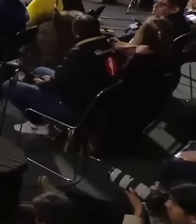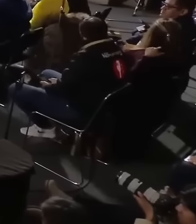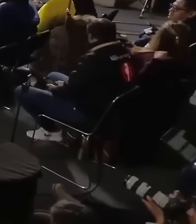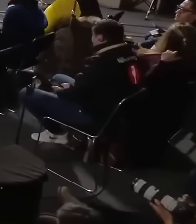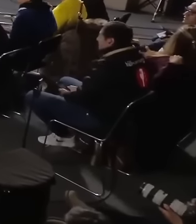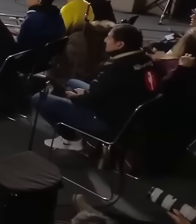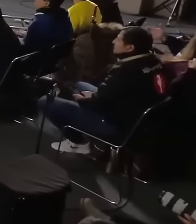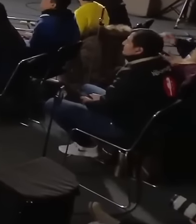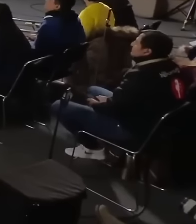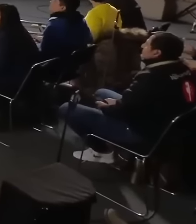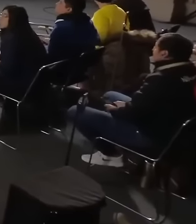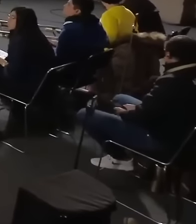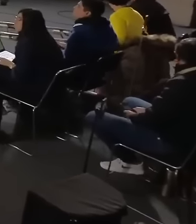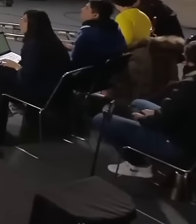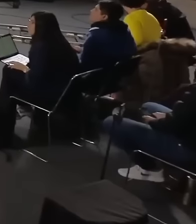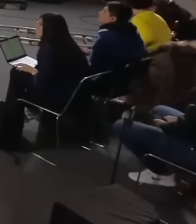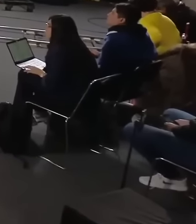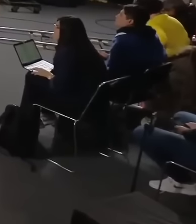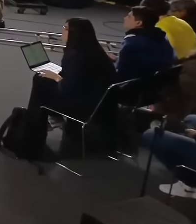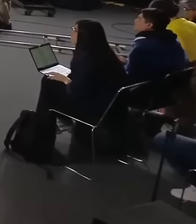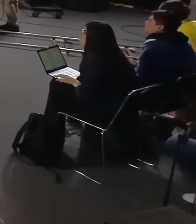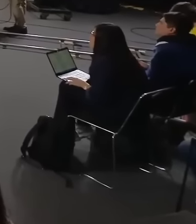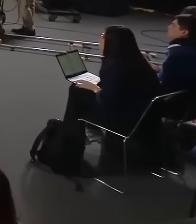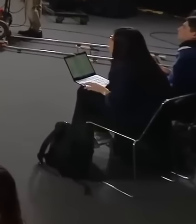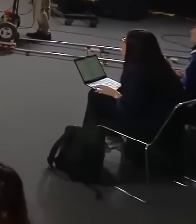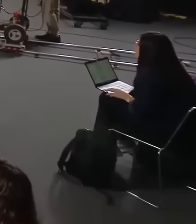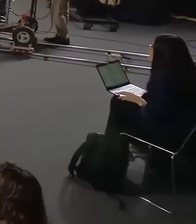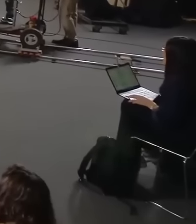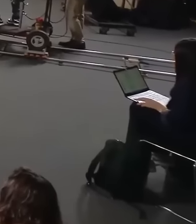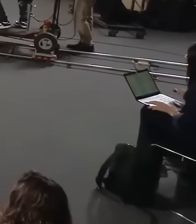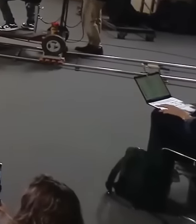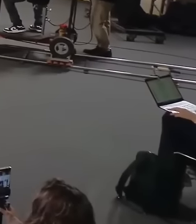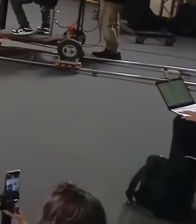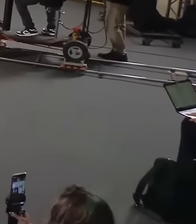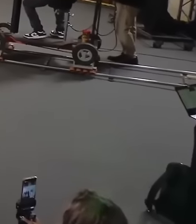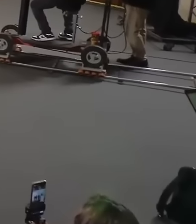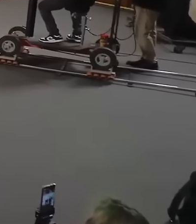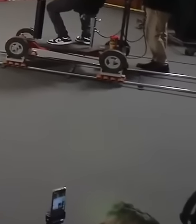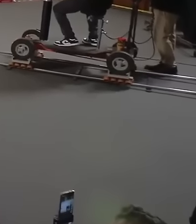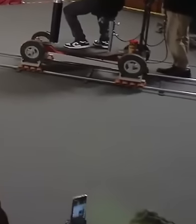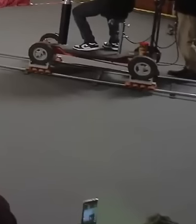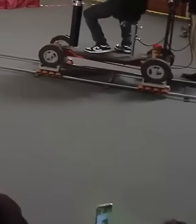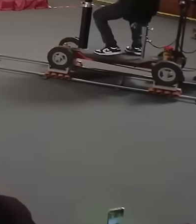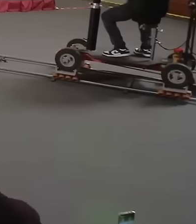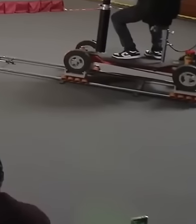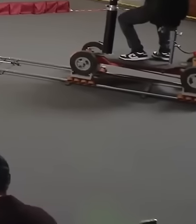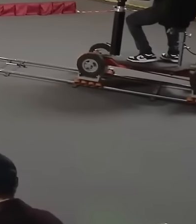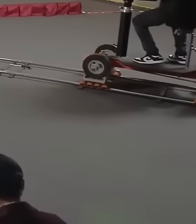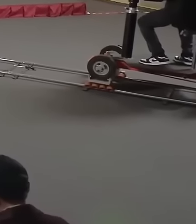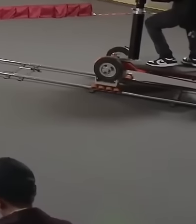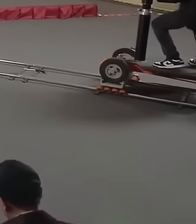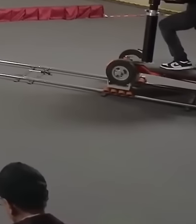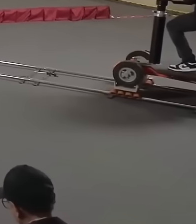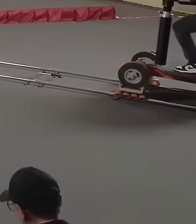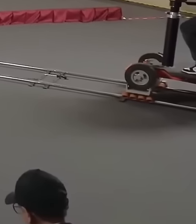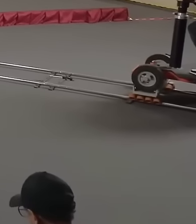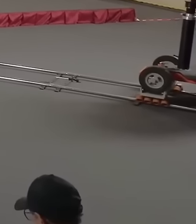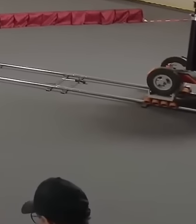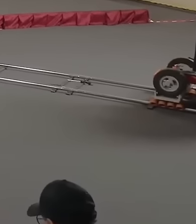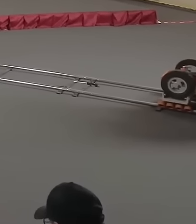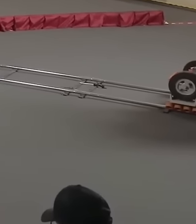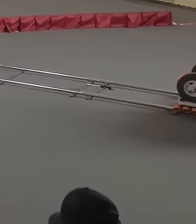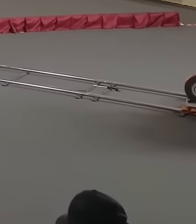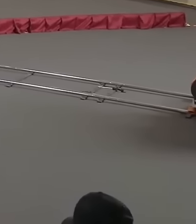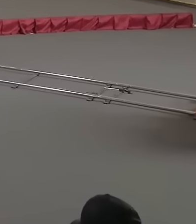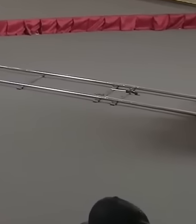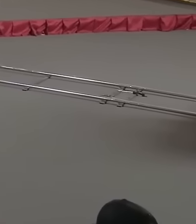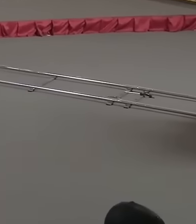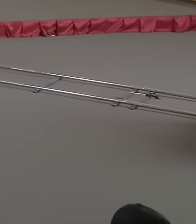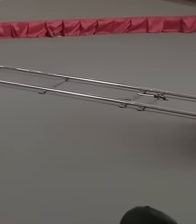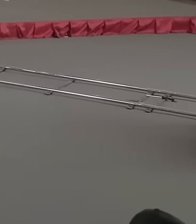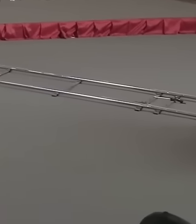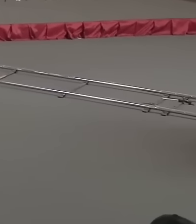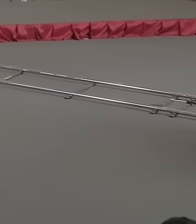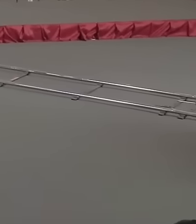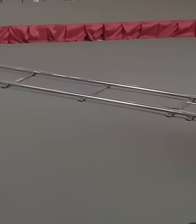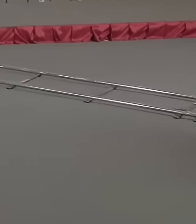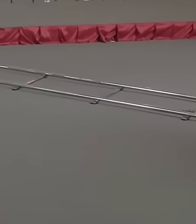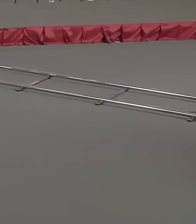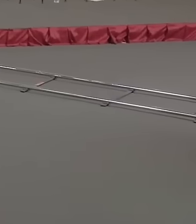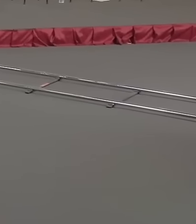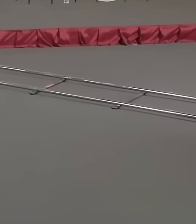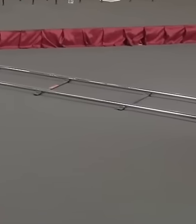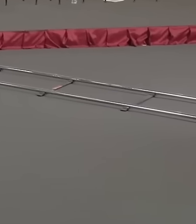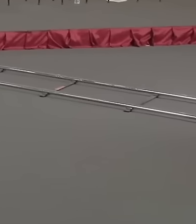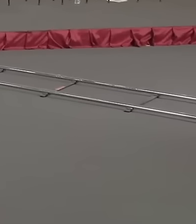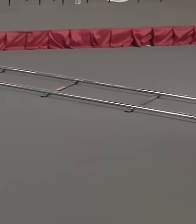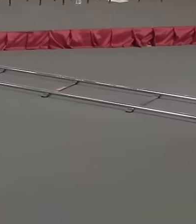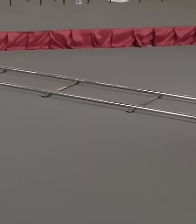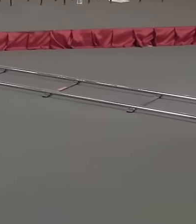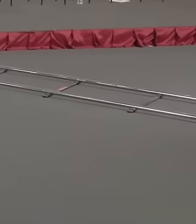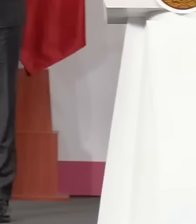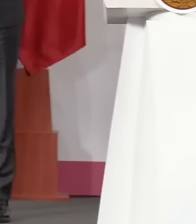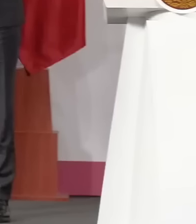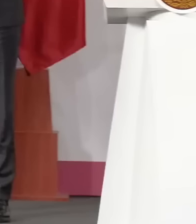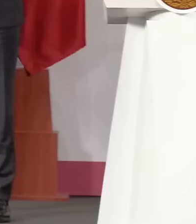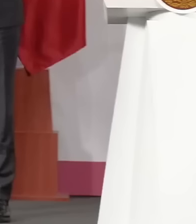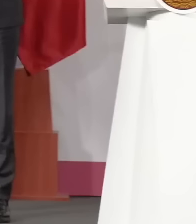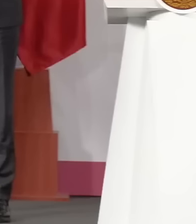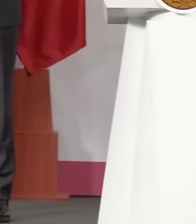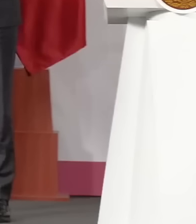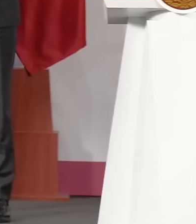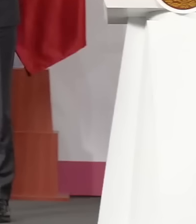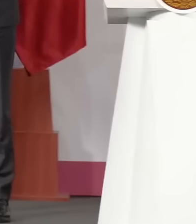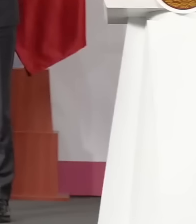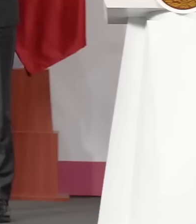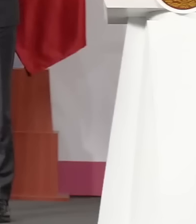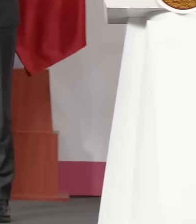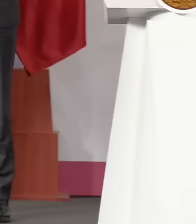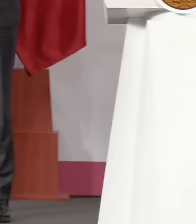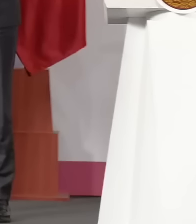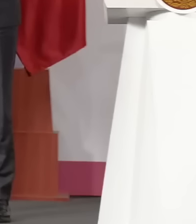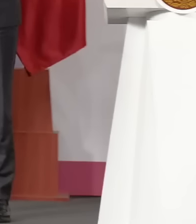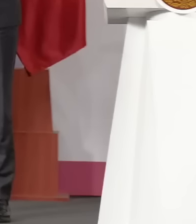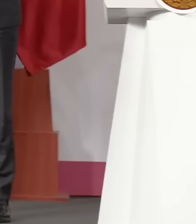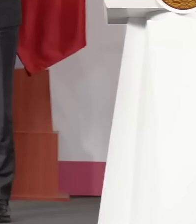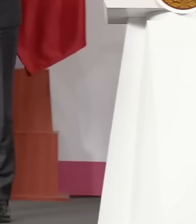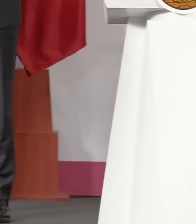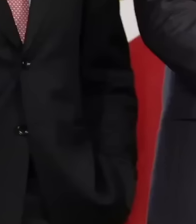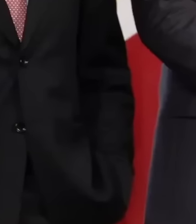Mí 20. Tú también.